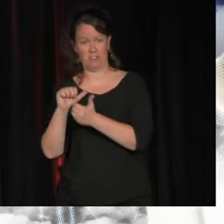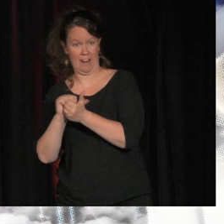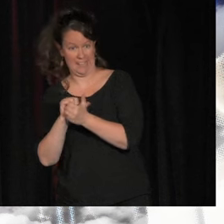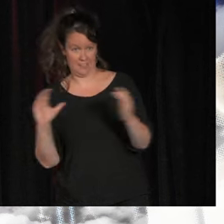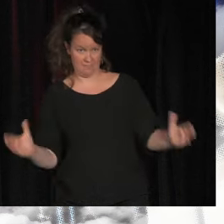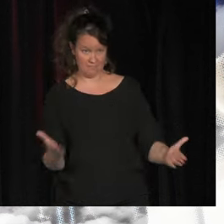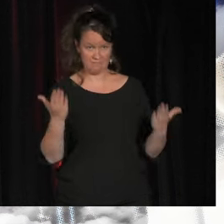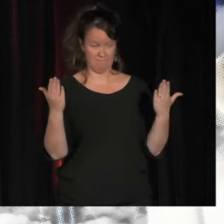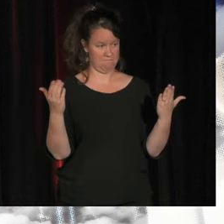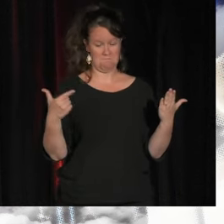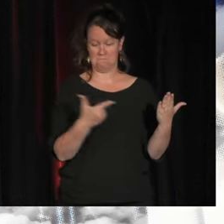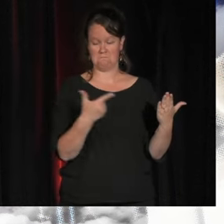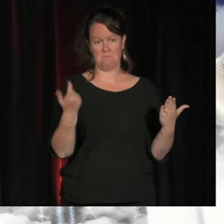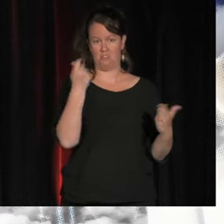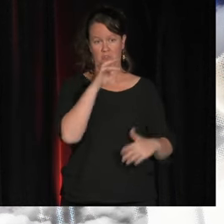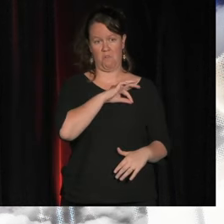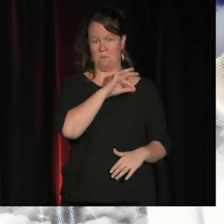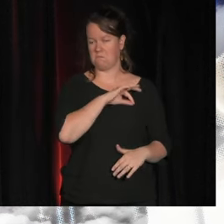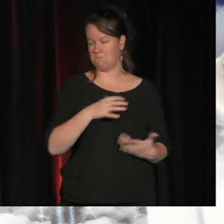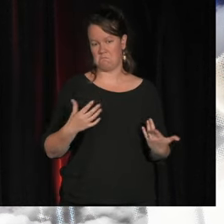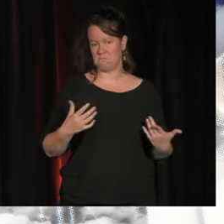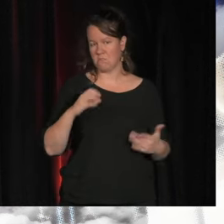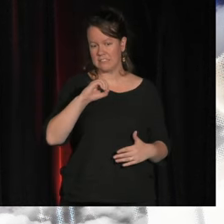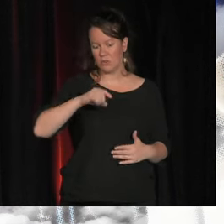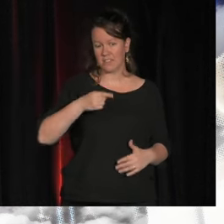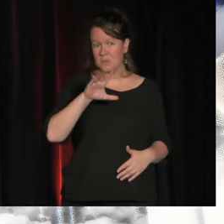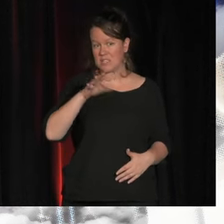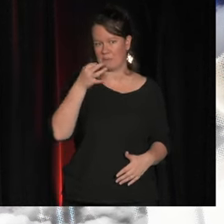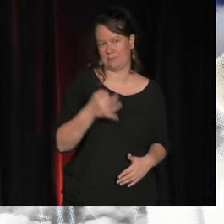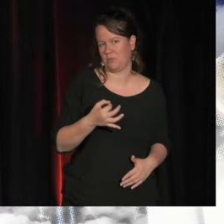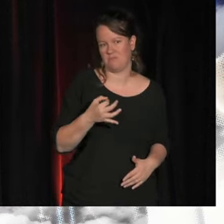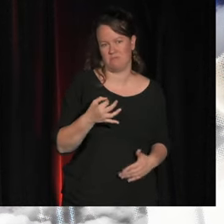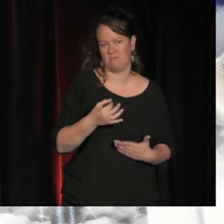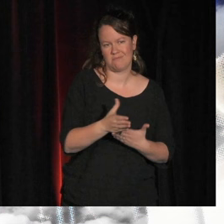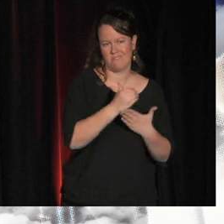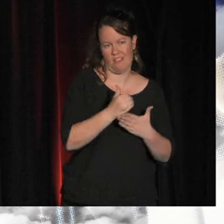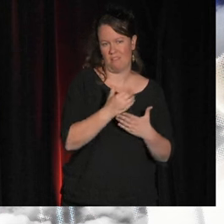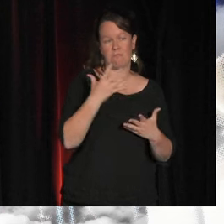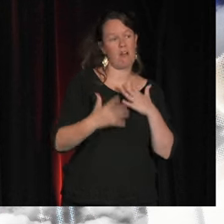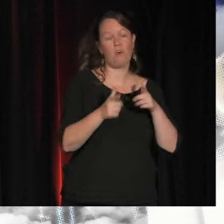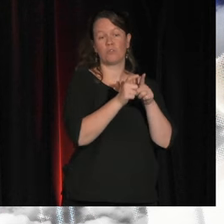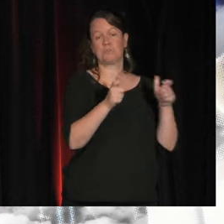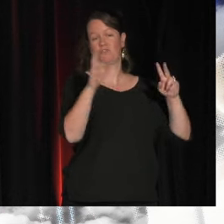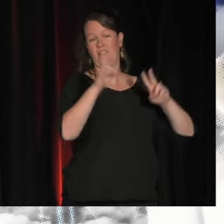ces choses-là, ça ne génère jamais plus de 0,5 % des revenus chaque année de Activision Blizzard qui est une boîte qui fait,